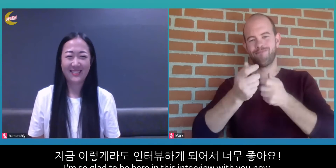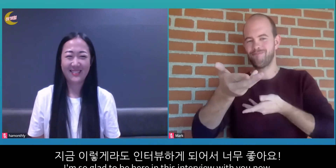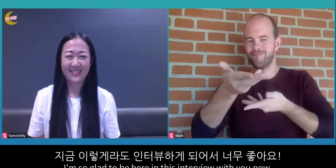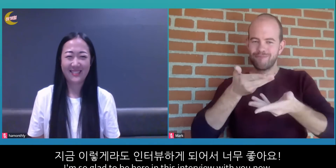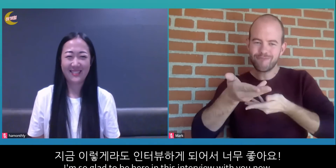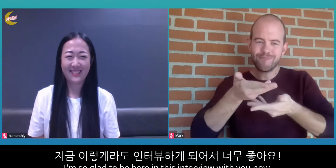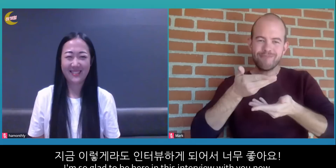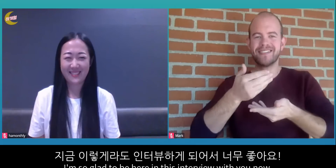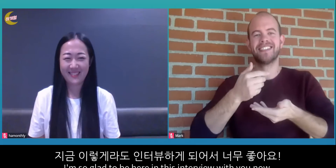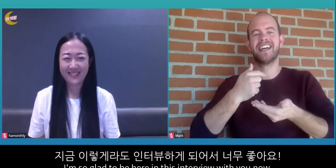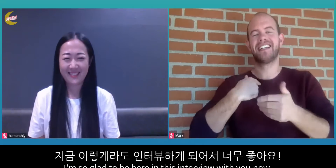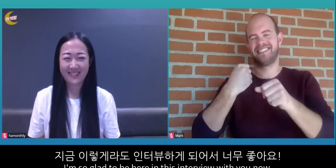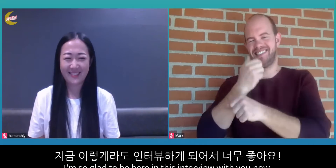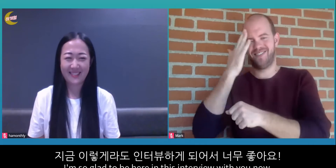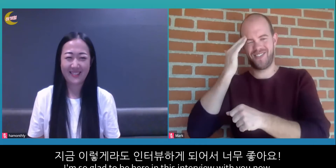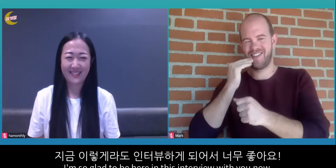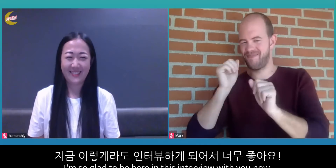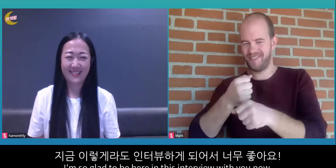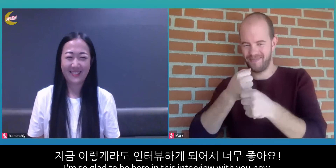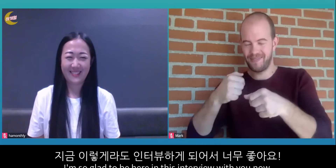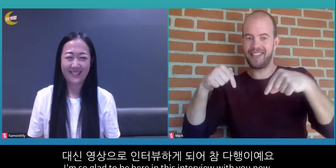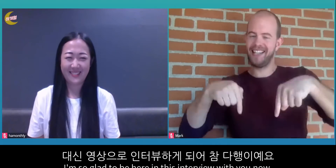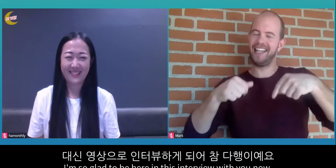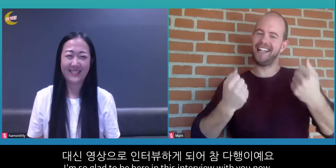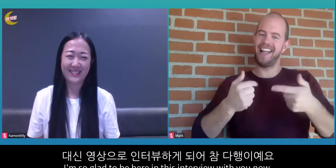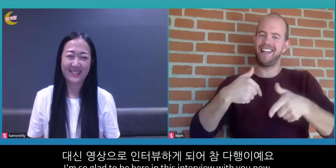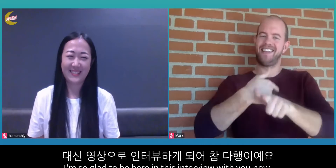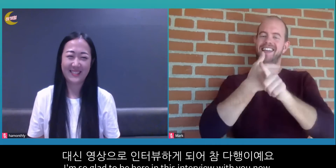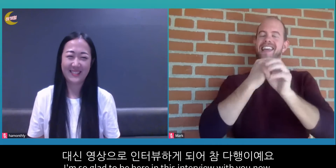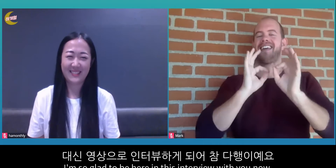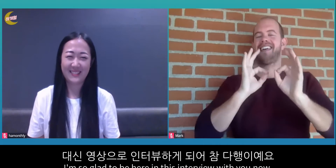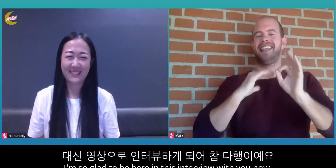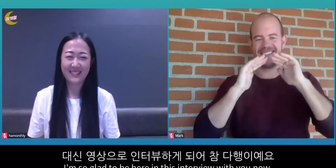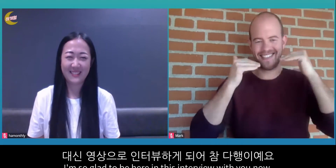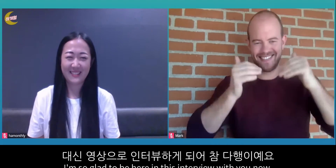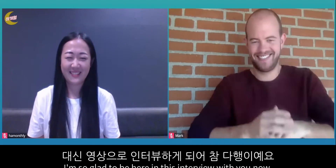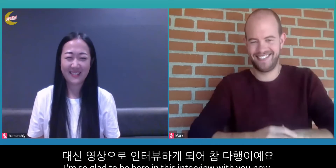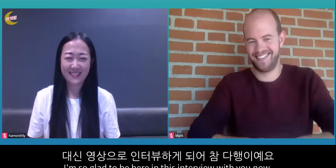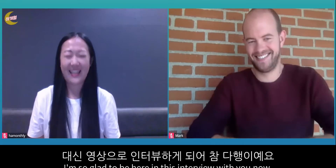このインタビューに参加できてとてもうれしいです。